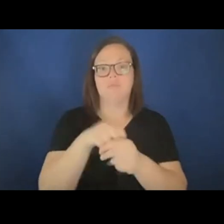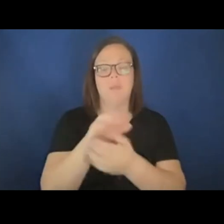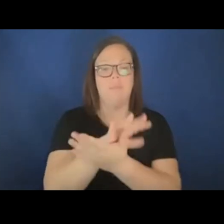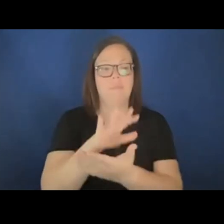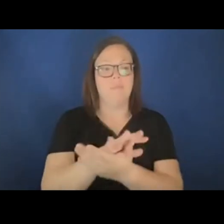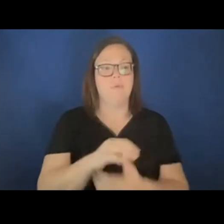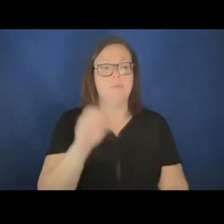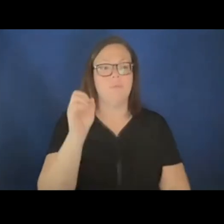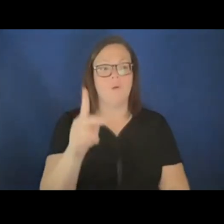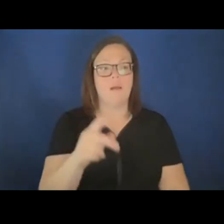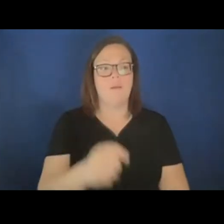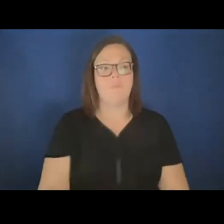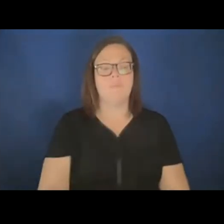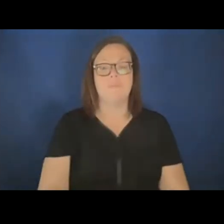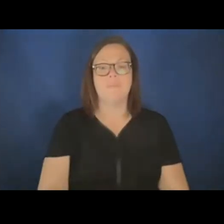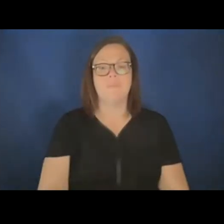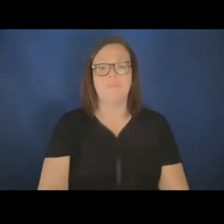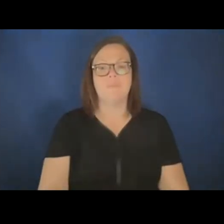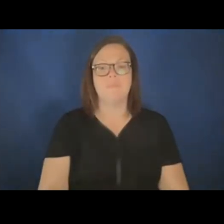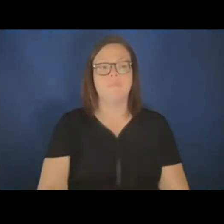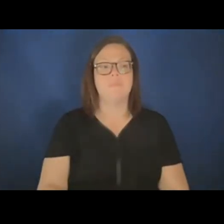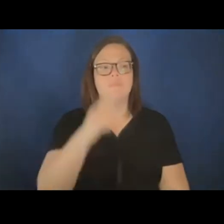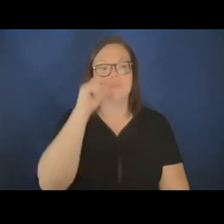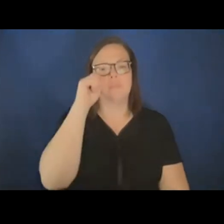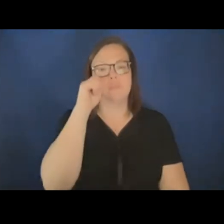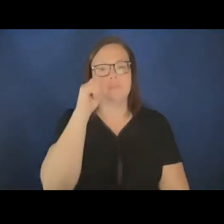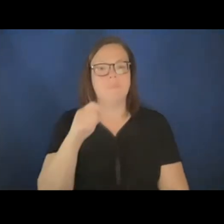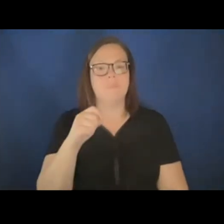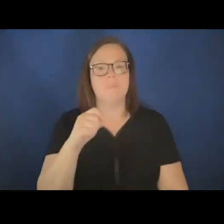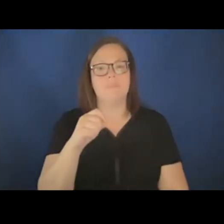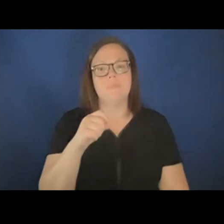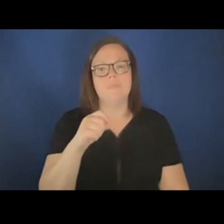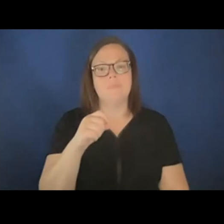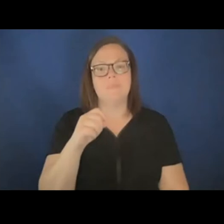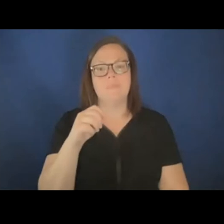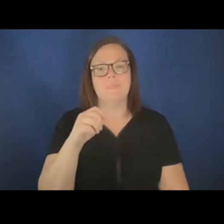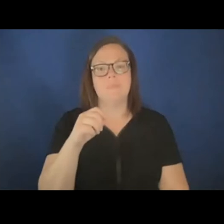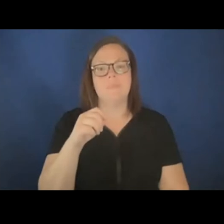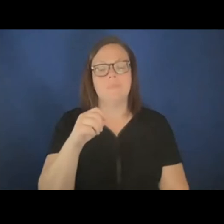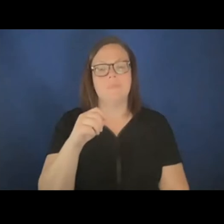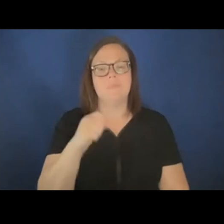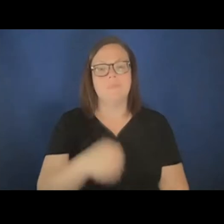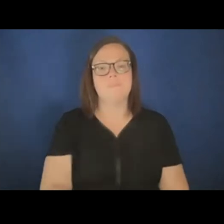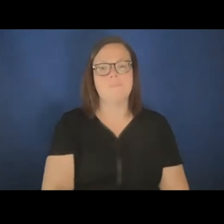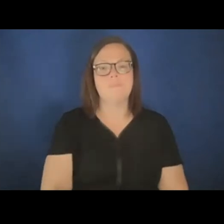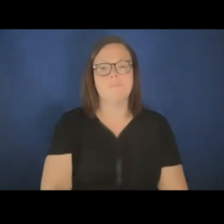Dejar la tierra es herida y cicatriz